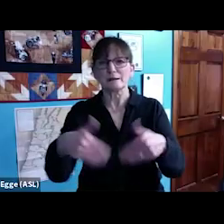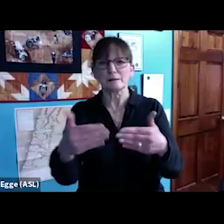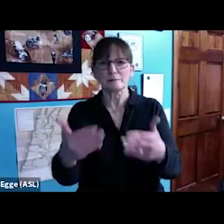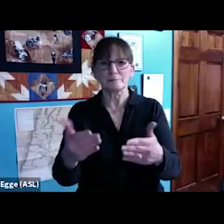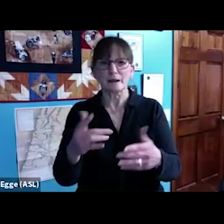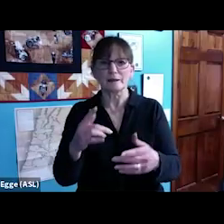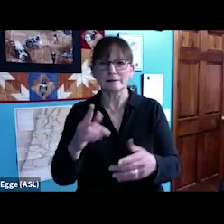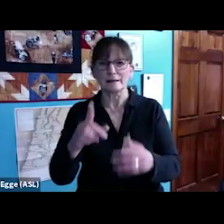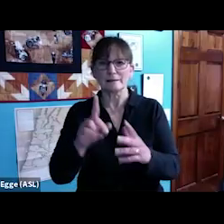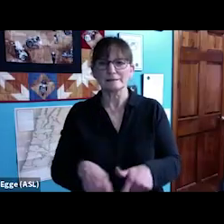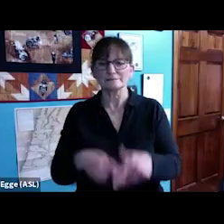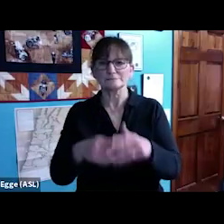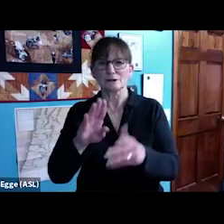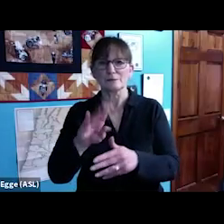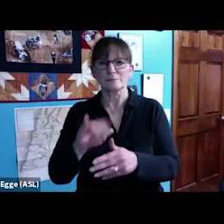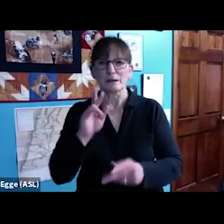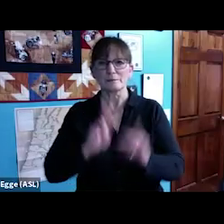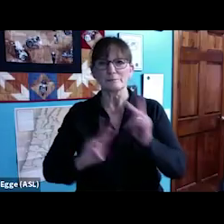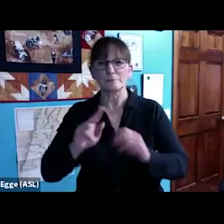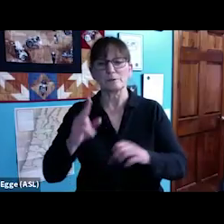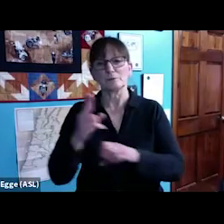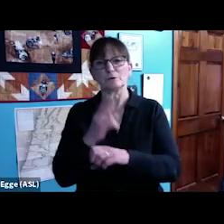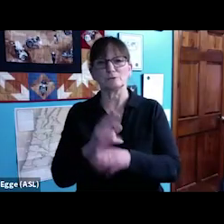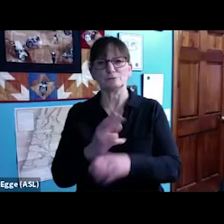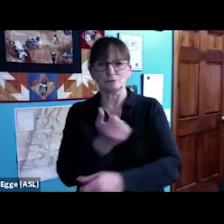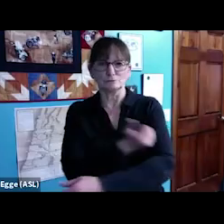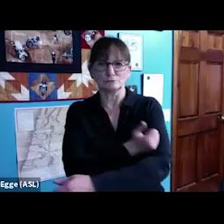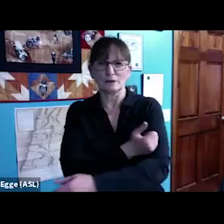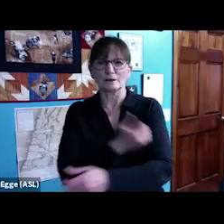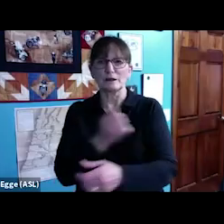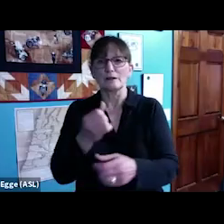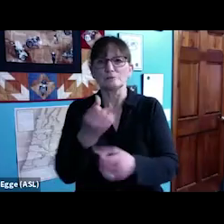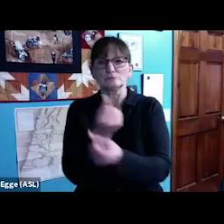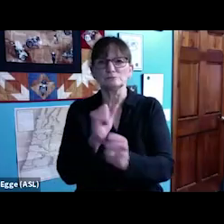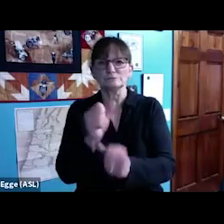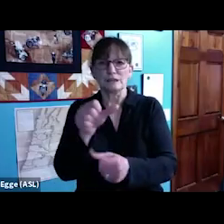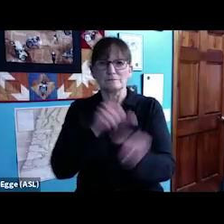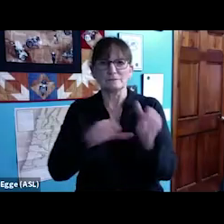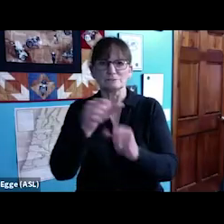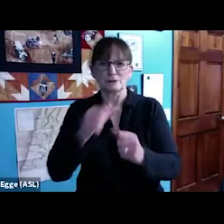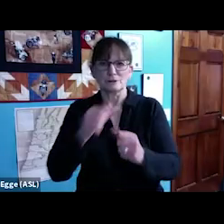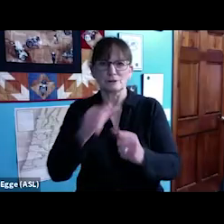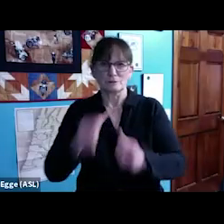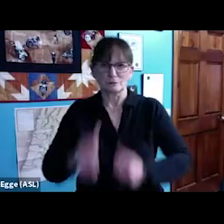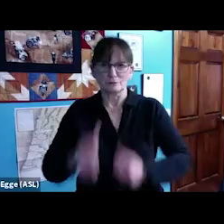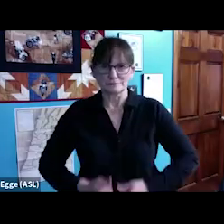que estoy ayudando a alguien que no está conmigo y por lo tanto no puede firmar la solicitud en este momento.